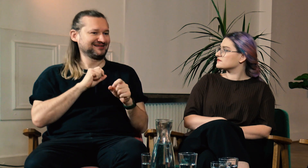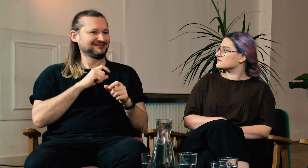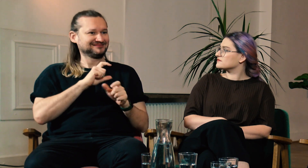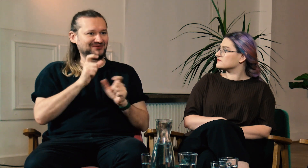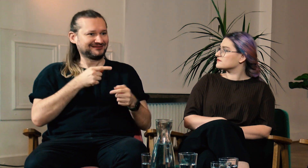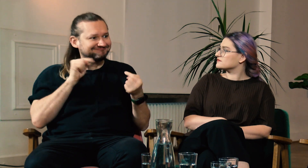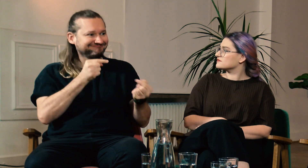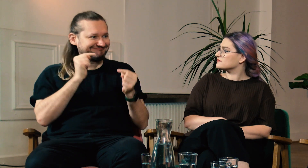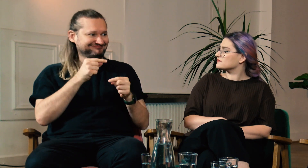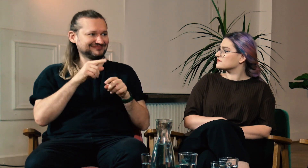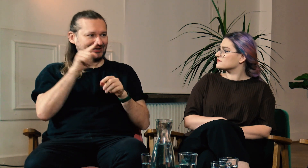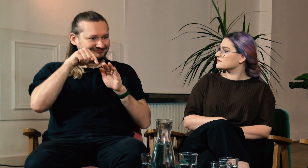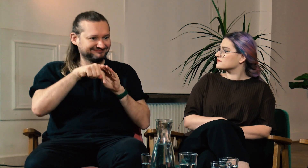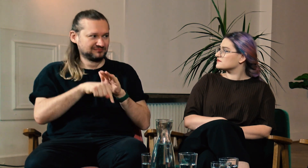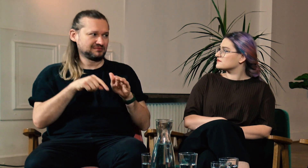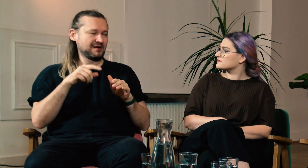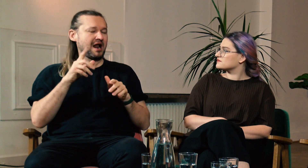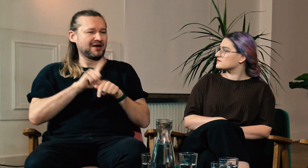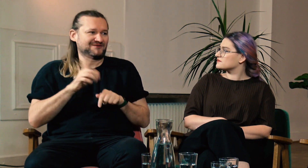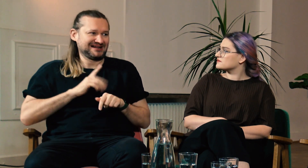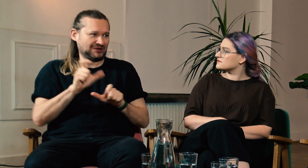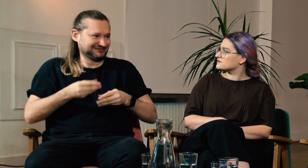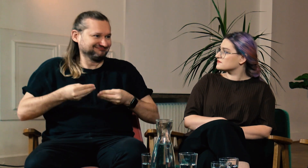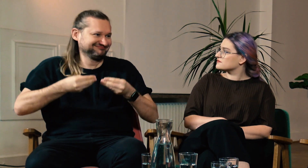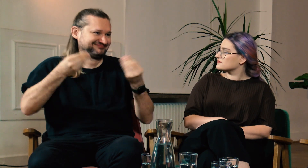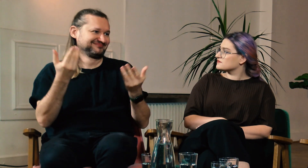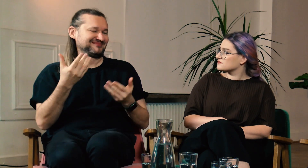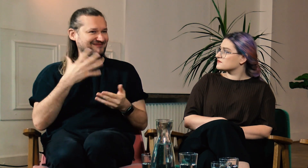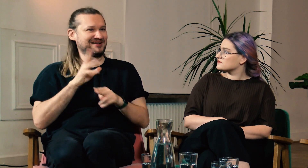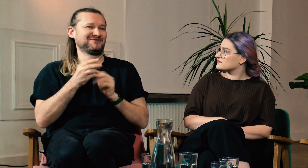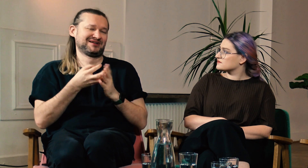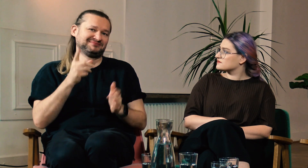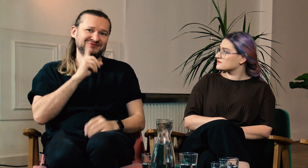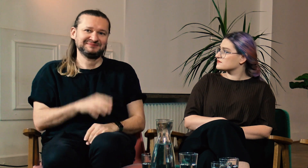w dany temat. A lektorzy ciągle się rozwijają, myślę, że to jest fajne na filologii.